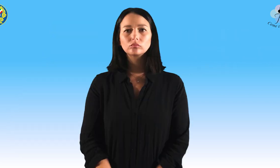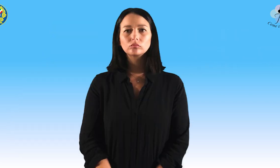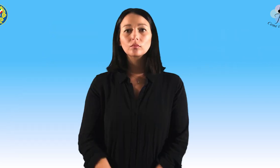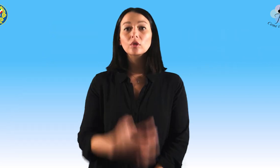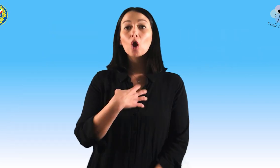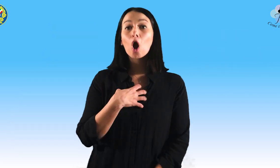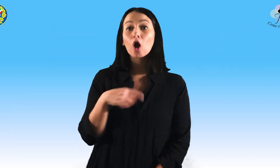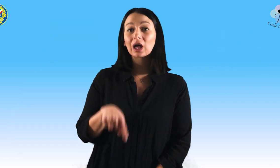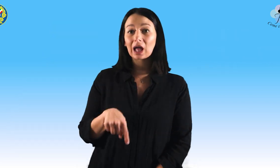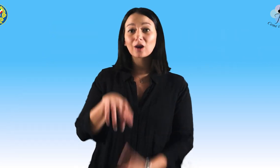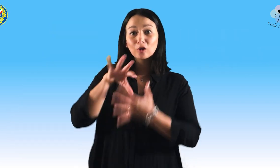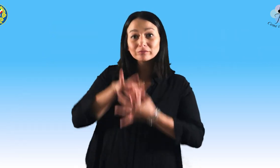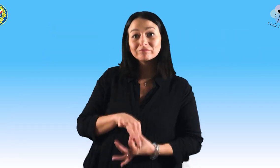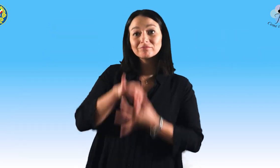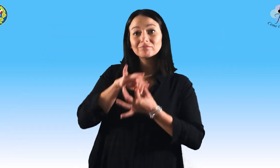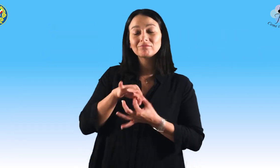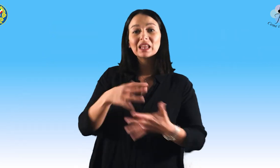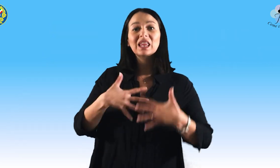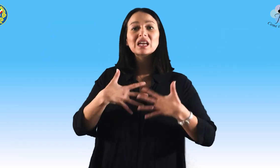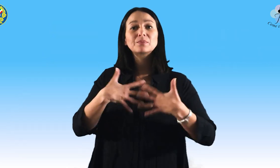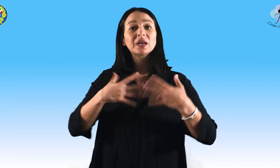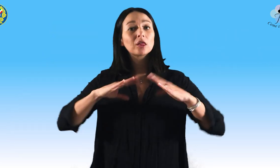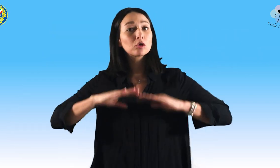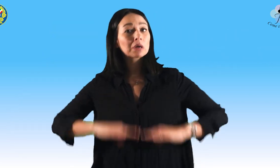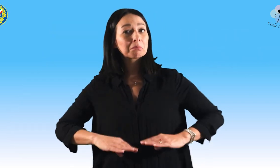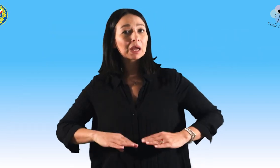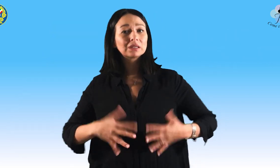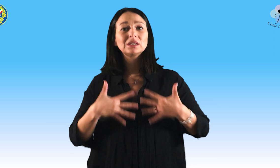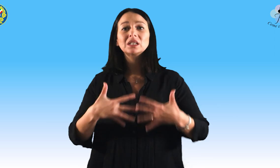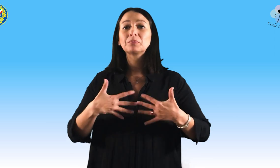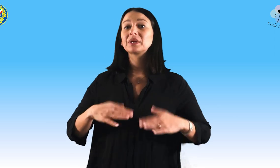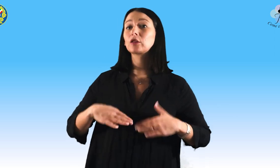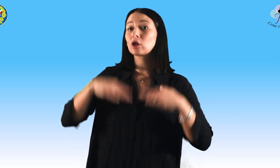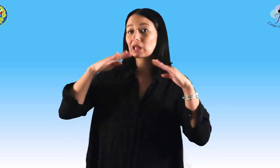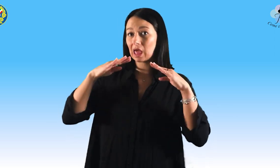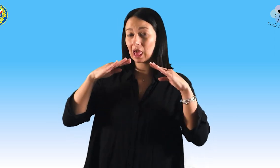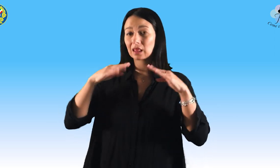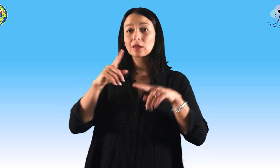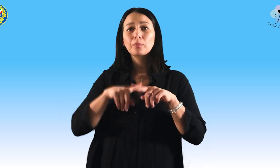Rappresenta un organo di congiunzione tra le alte vie e le basse vie respiratorie,